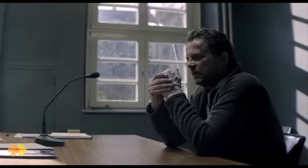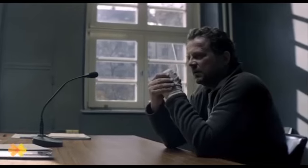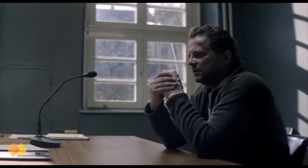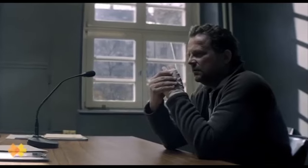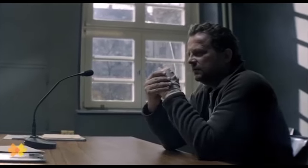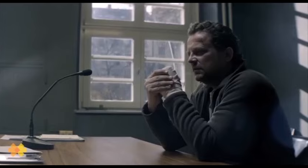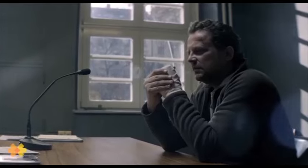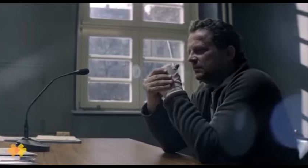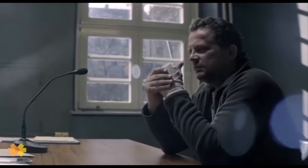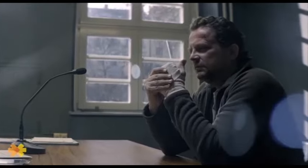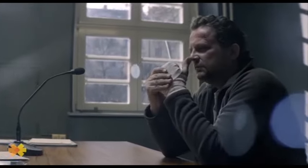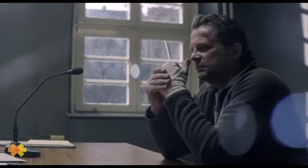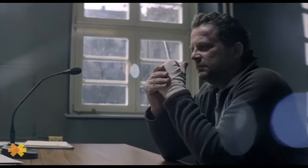(bedrohliche Musik)